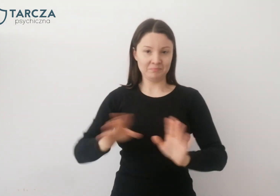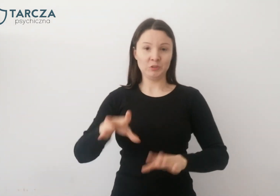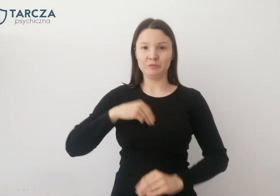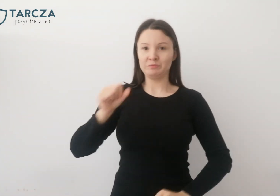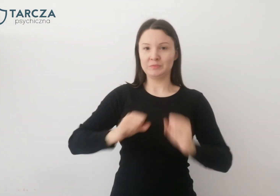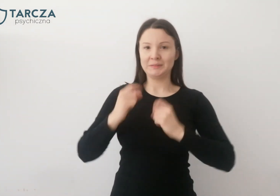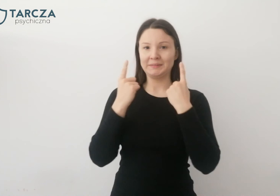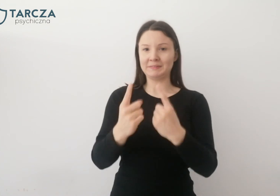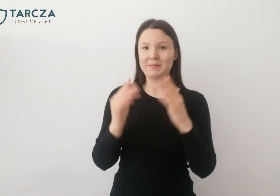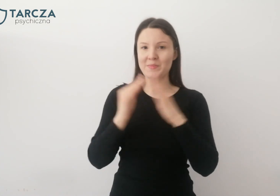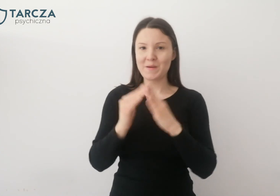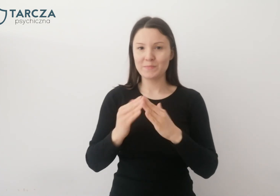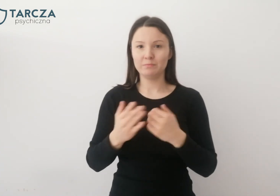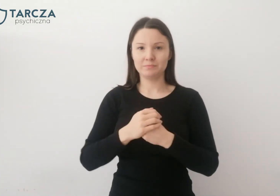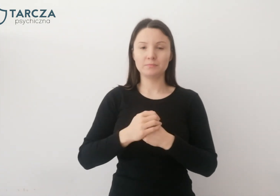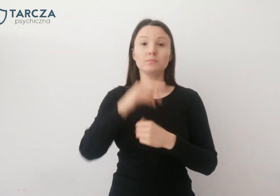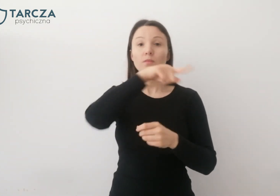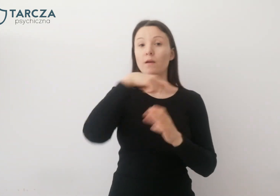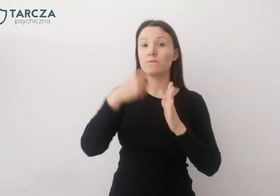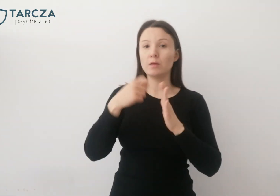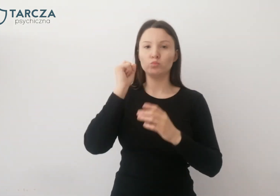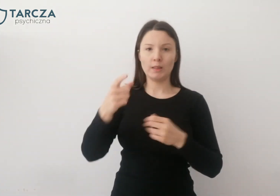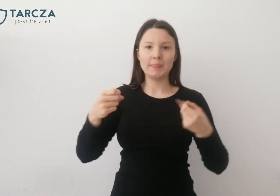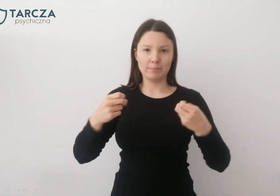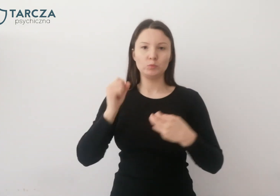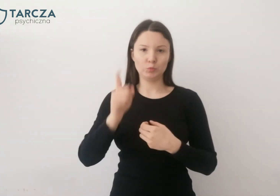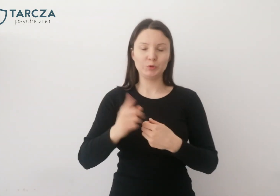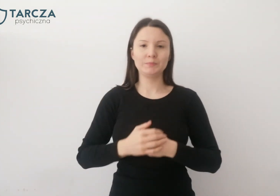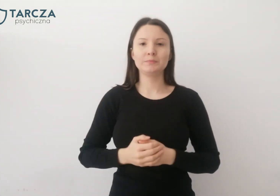Możesz ćwiczyć sam w domu, filmy są z napisami.